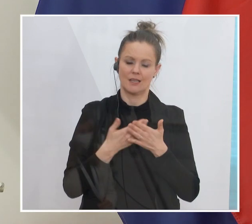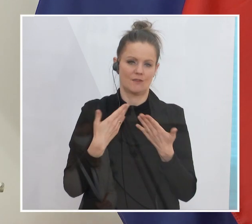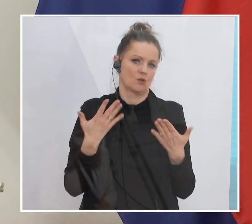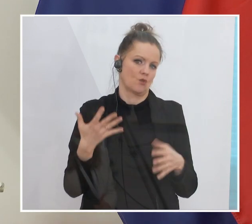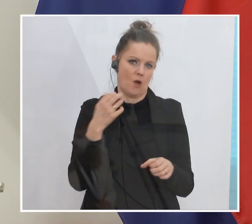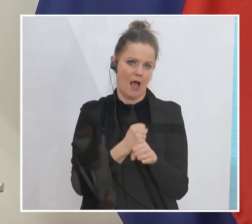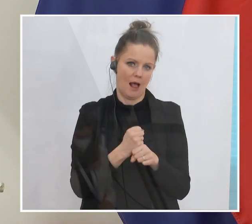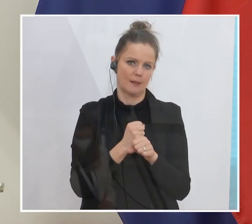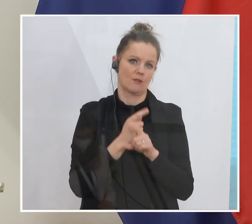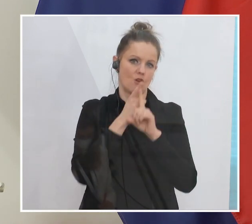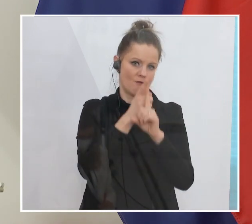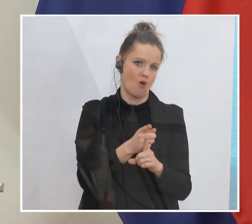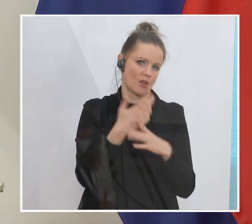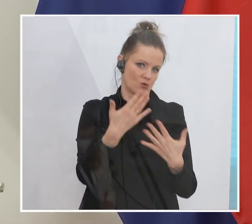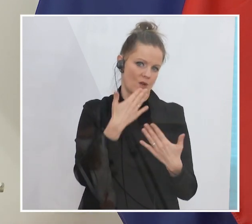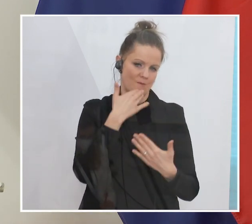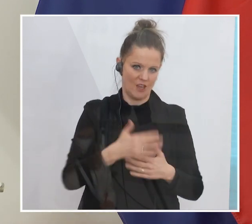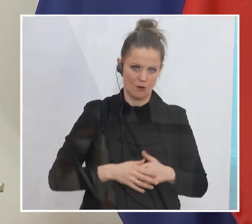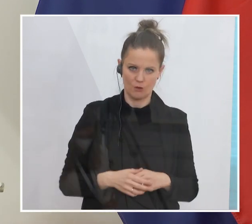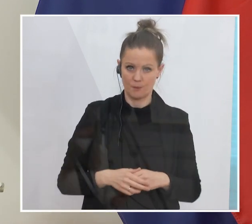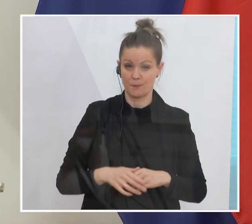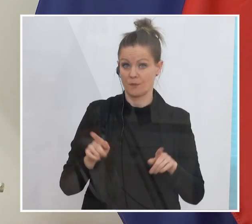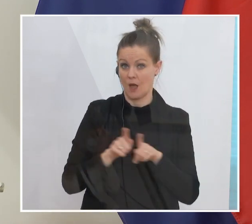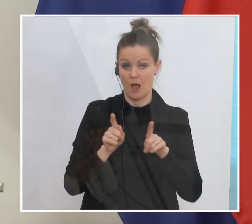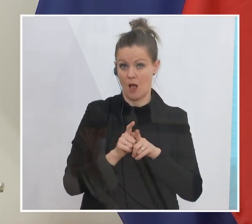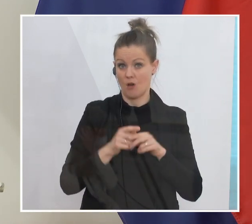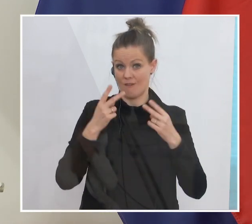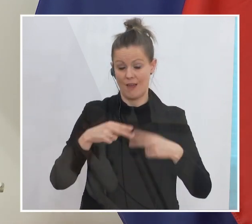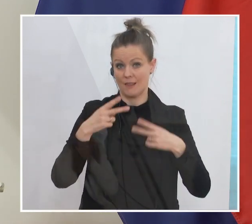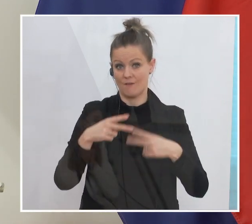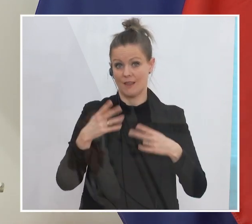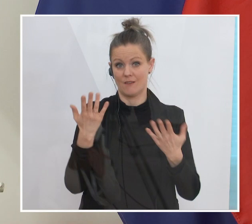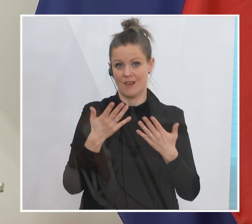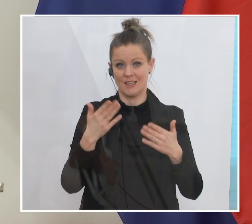diese Empfehlungen. Werden vor allem eben auch weiterhin intensiv die Testkapazitäten